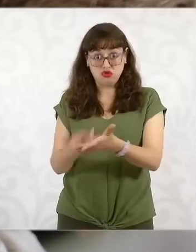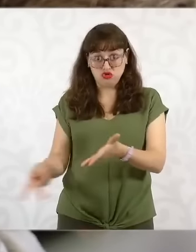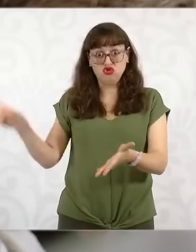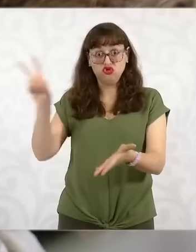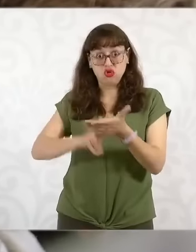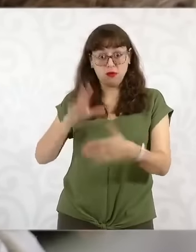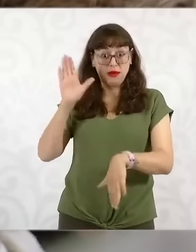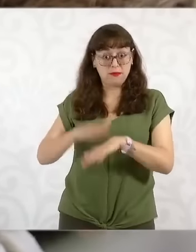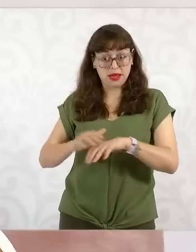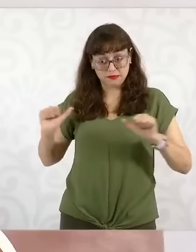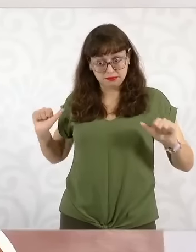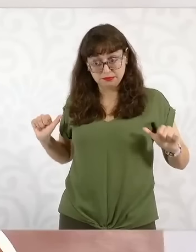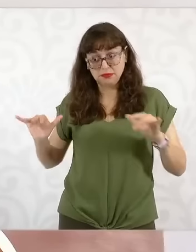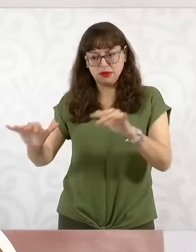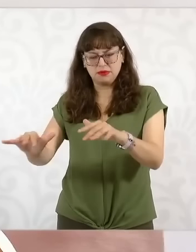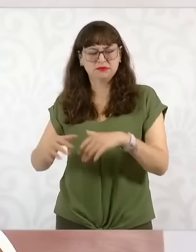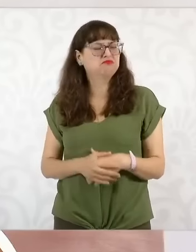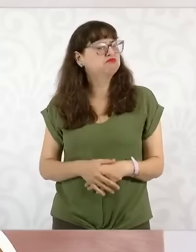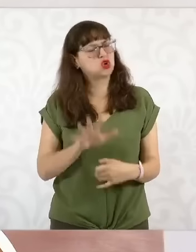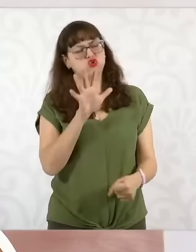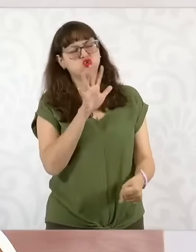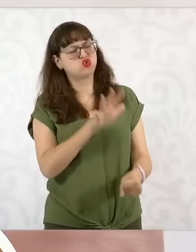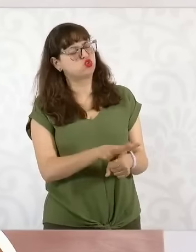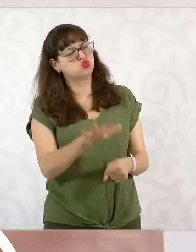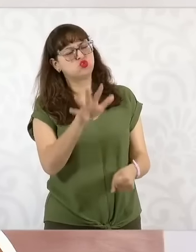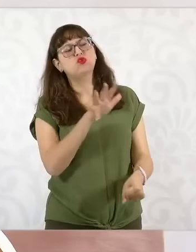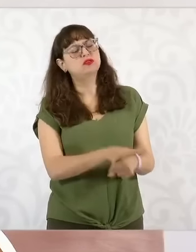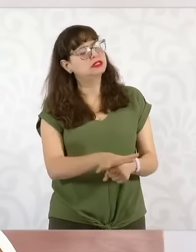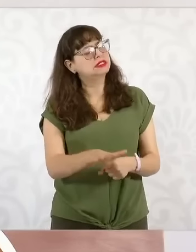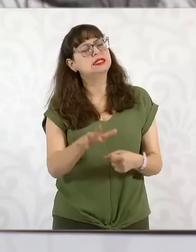seguridad? Hay hay un buen reforzamiento por parte de la secretaria de defensa nacional, de Guardia